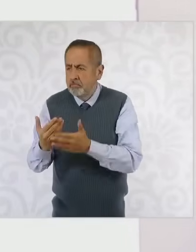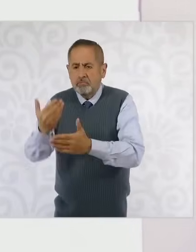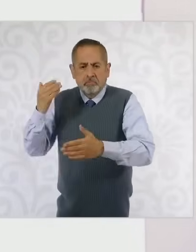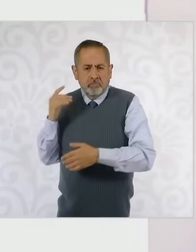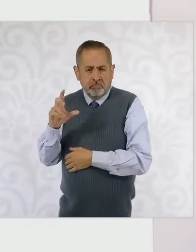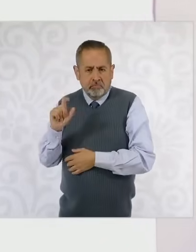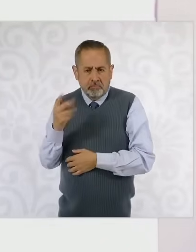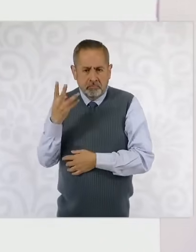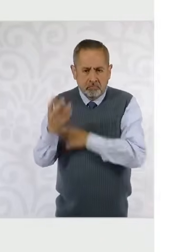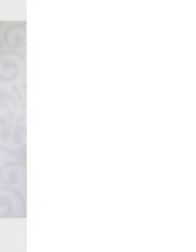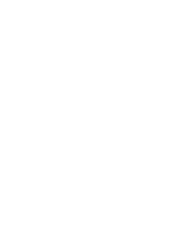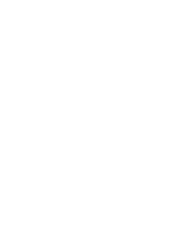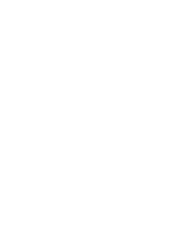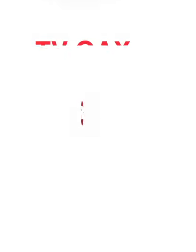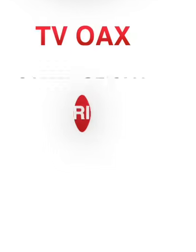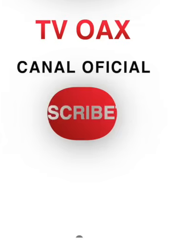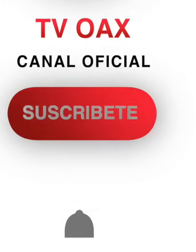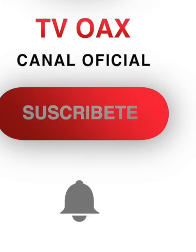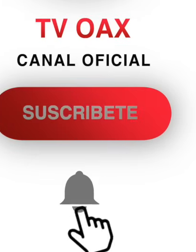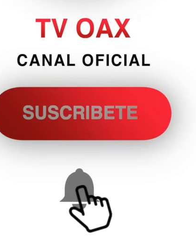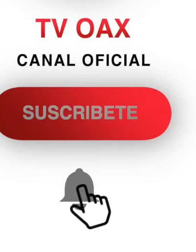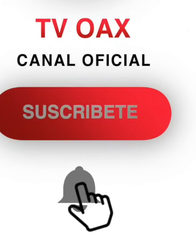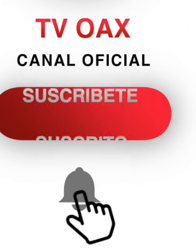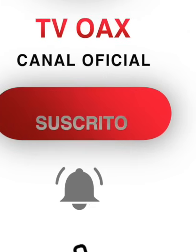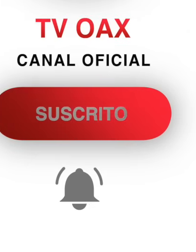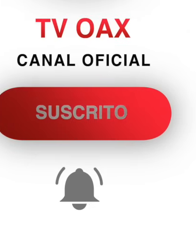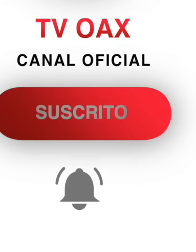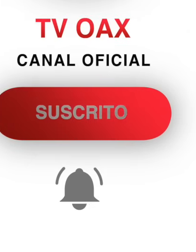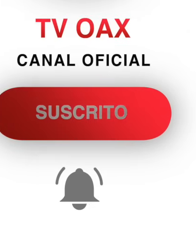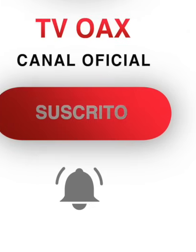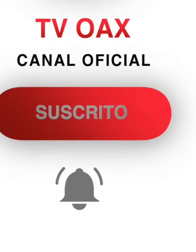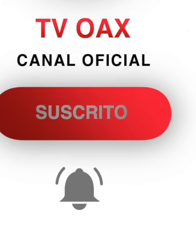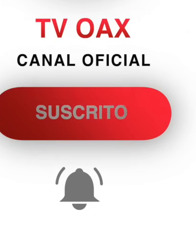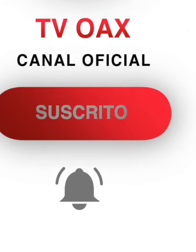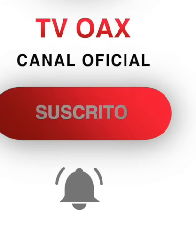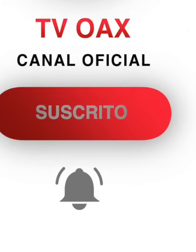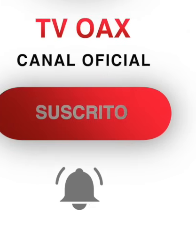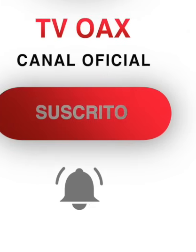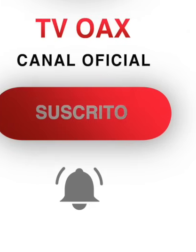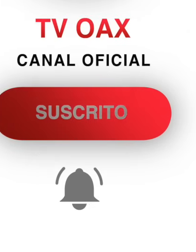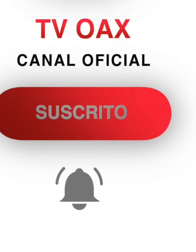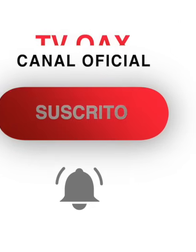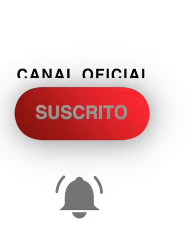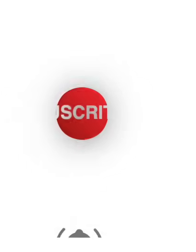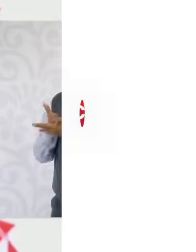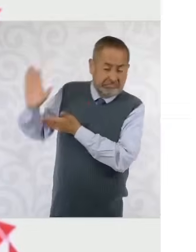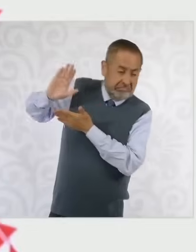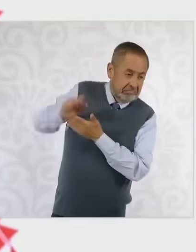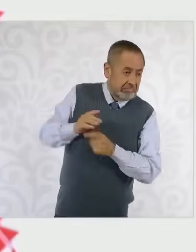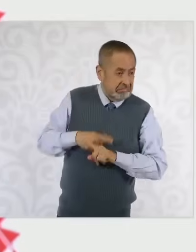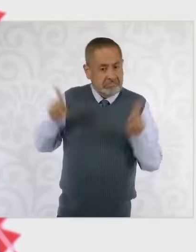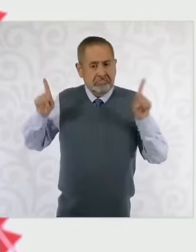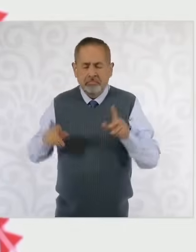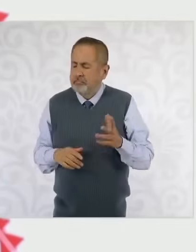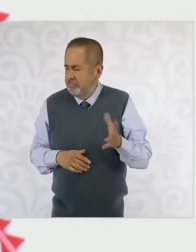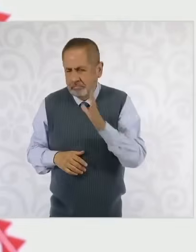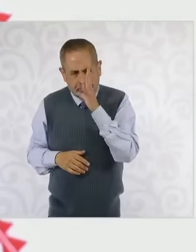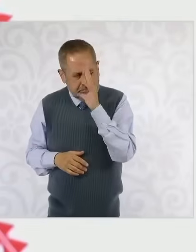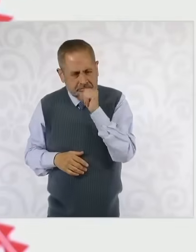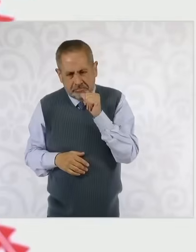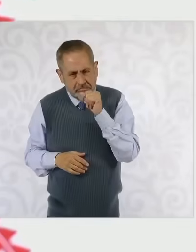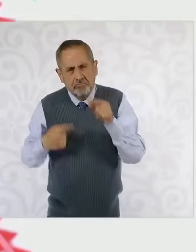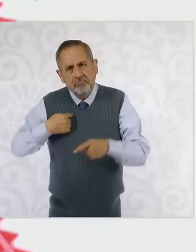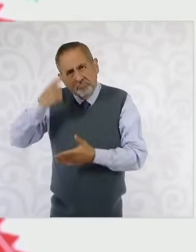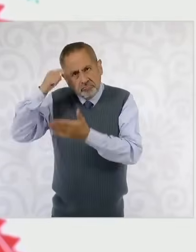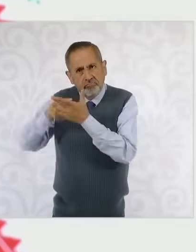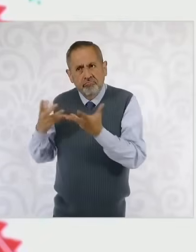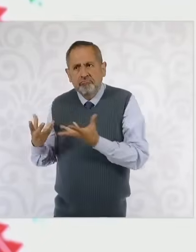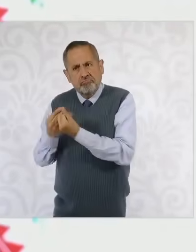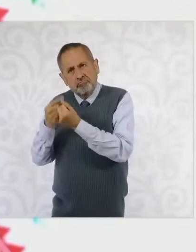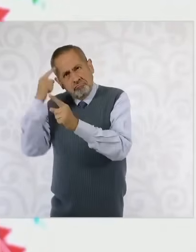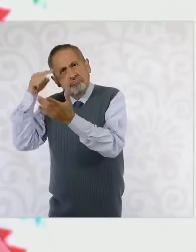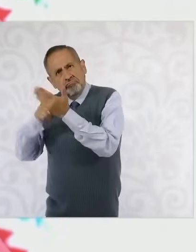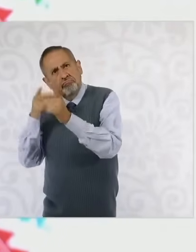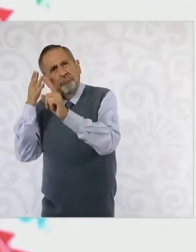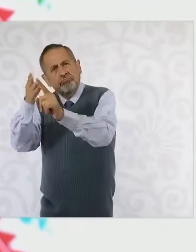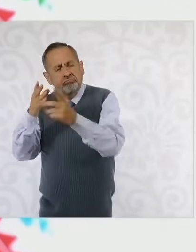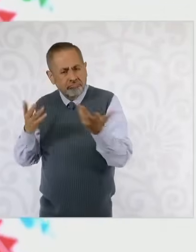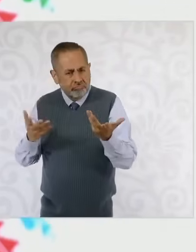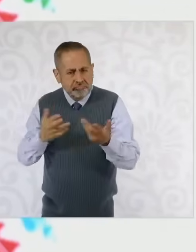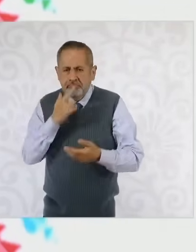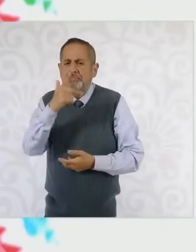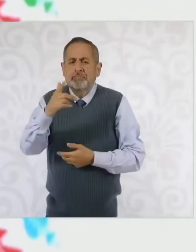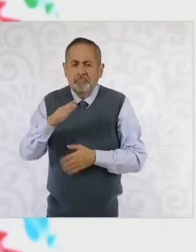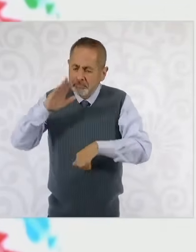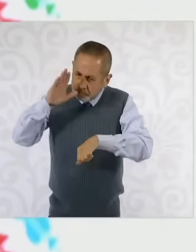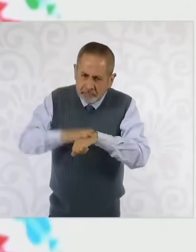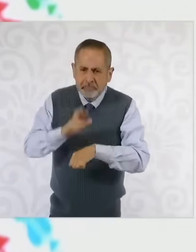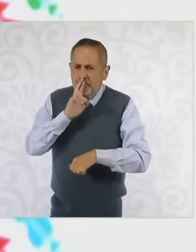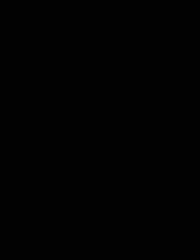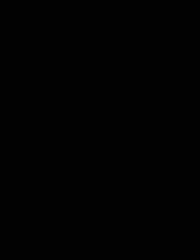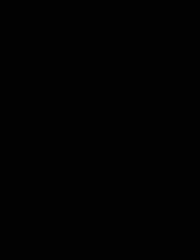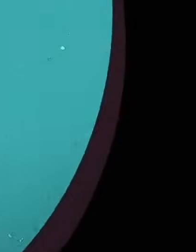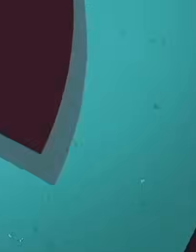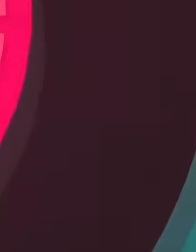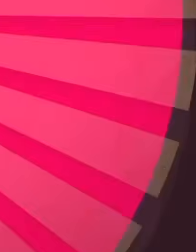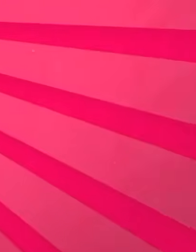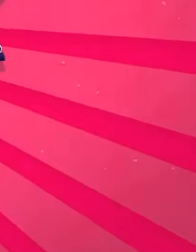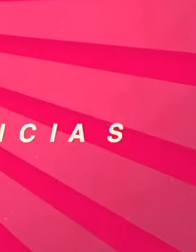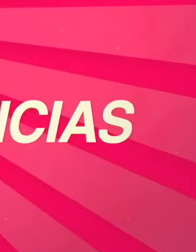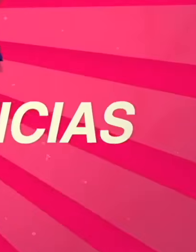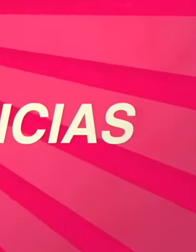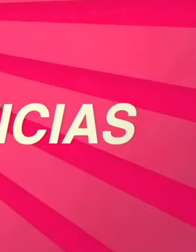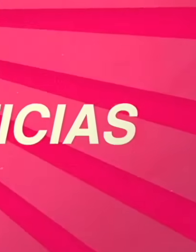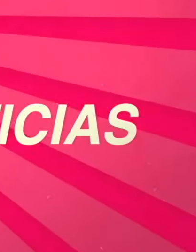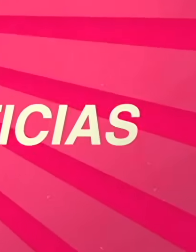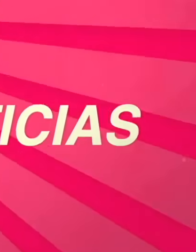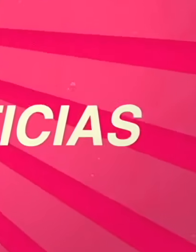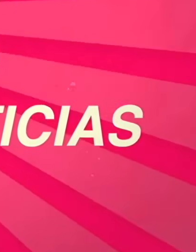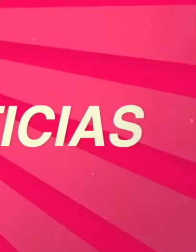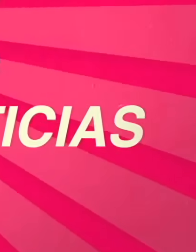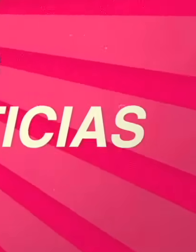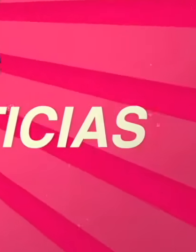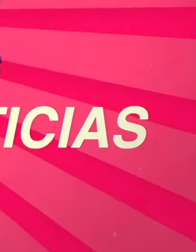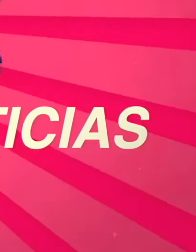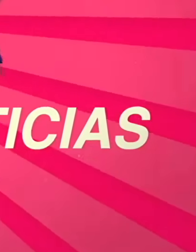juntos Entonces cómo vamos a romper con lo en lo que creemos Pero además vamos a dar más resultados